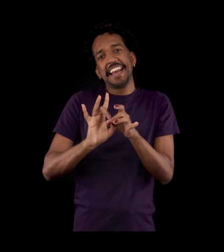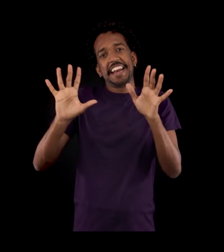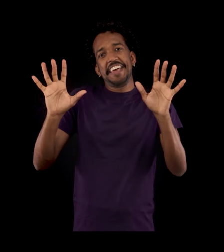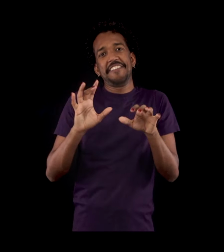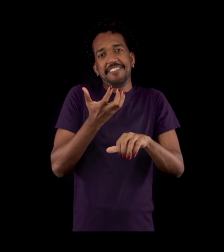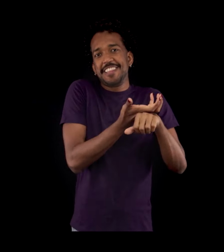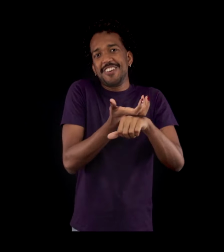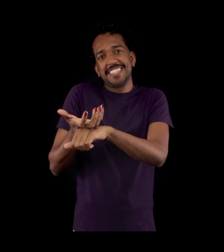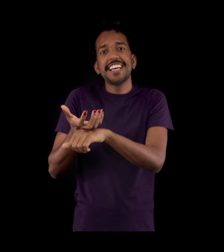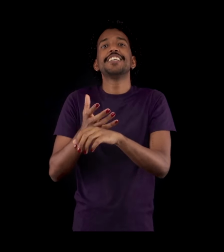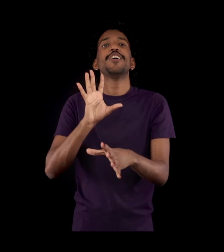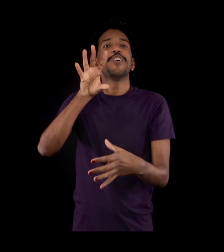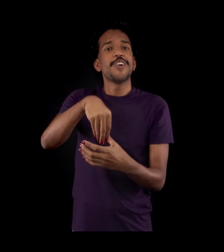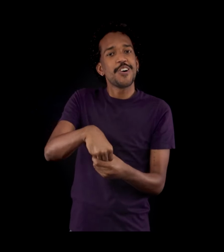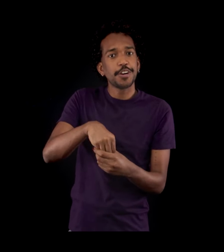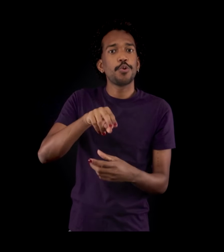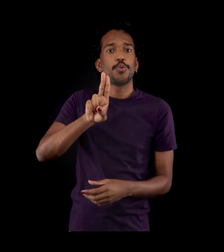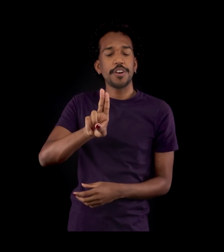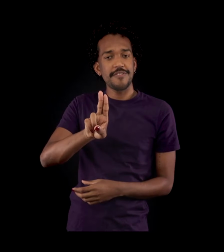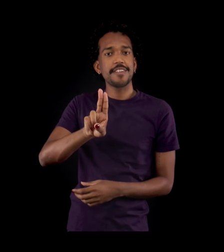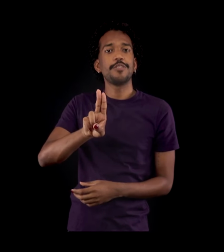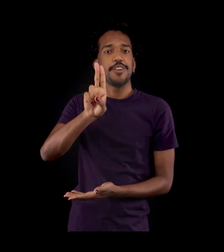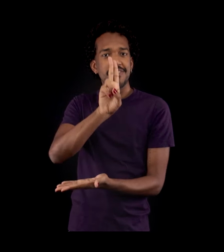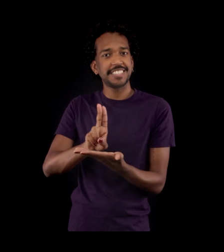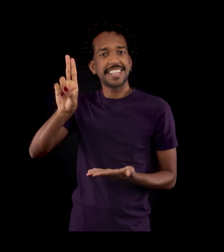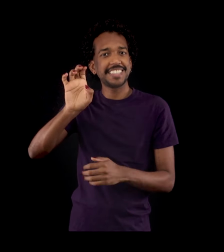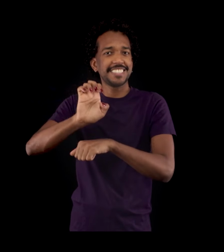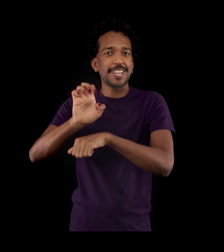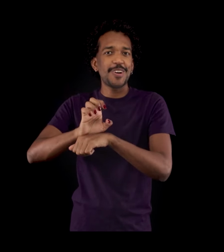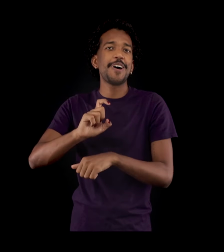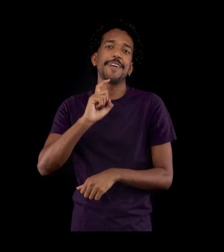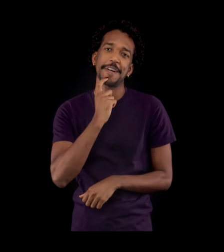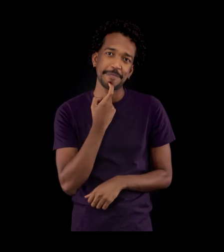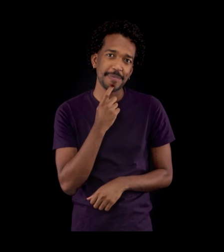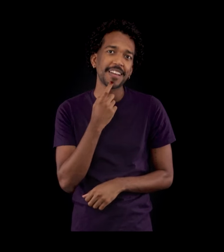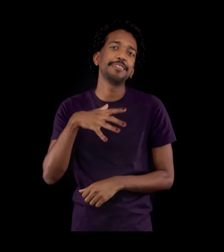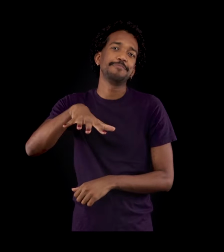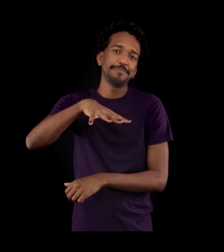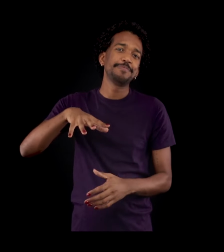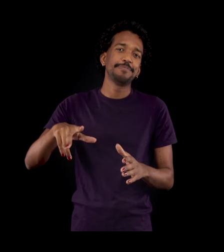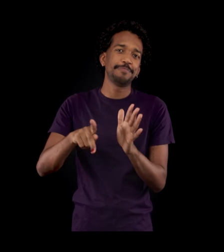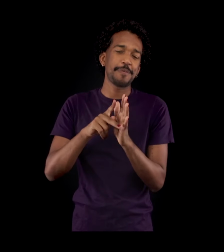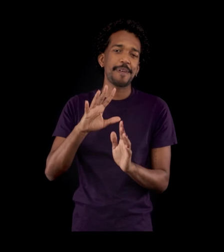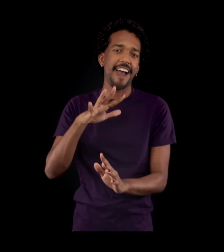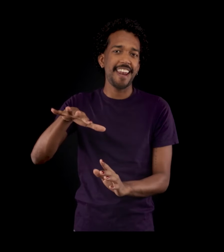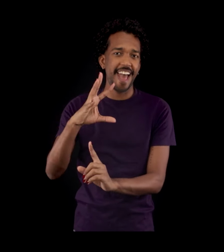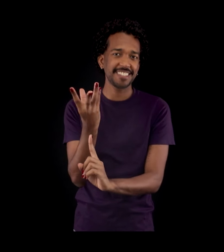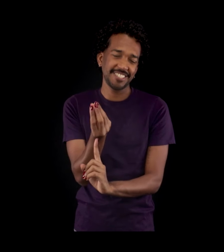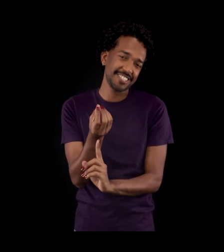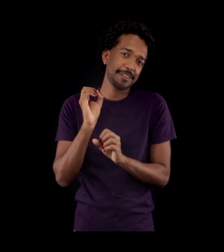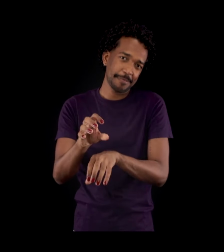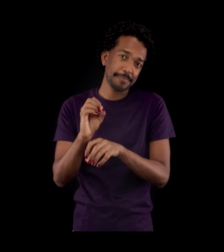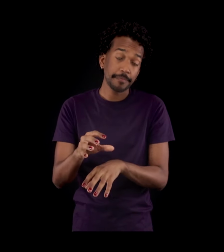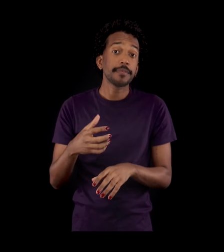na Universidade Estadual de Campinas, no Instituto de Arte. Ou seja, o trabalho nasce de um questionamento meu